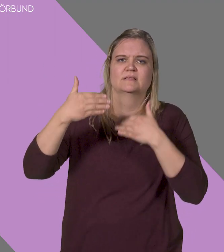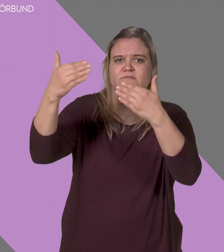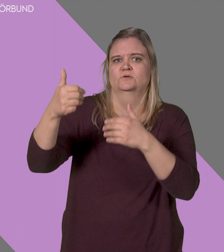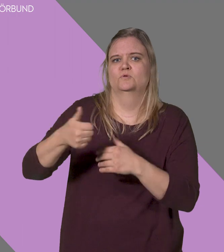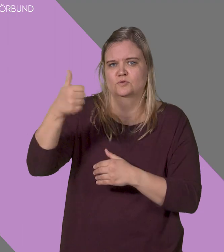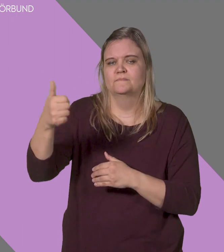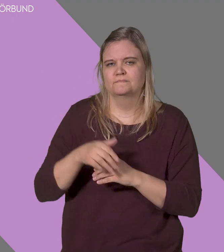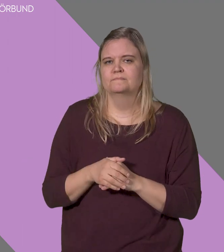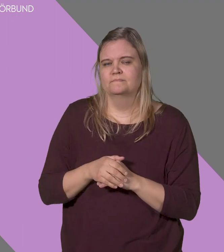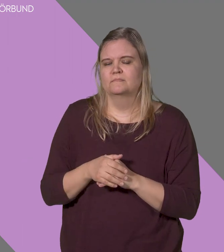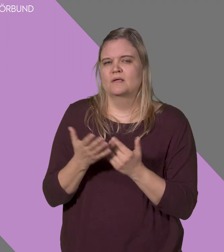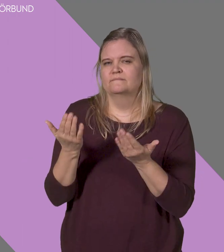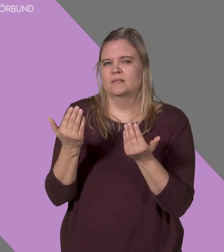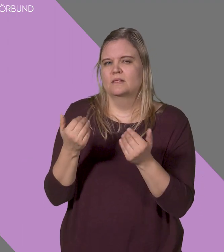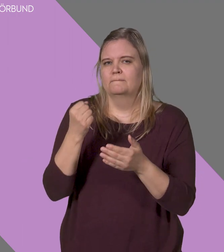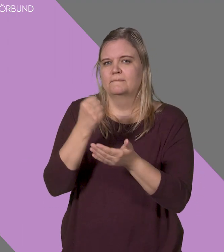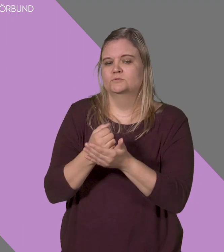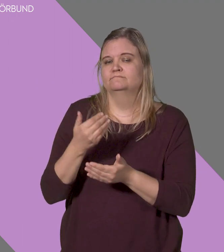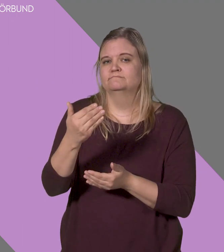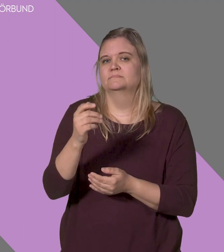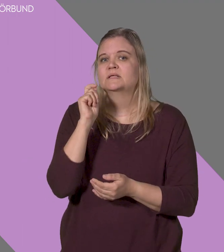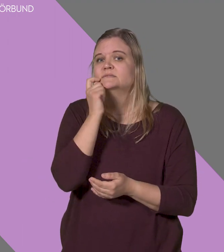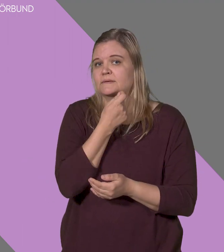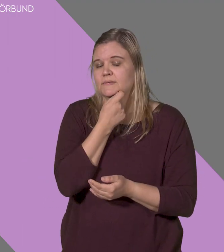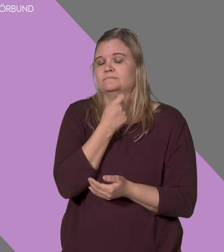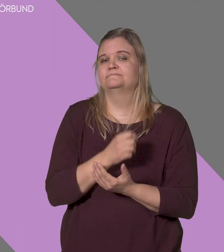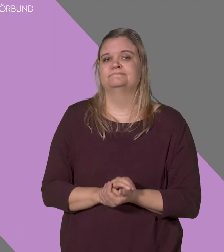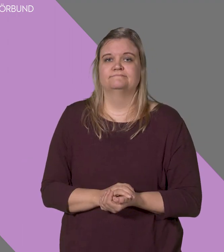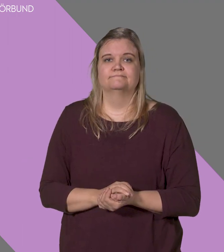för nästa år, och beslutet kommer i december.